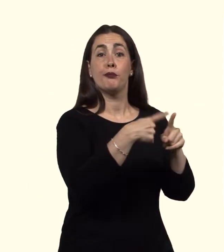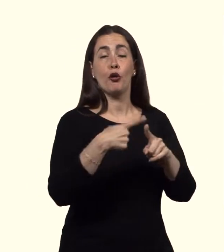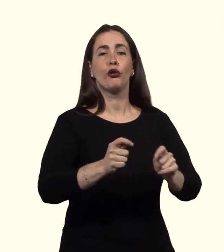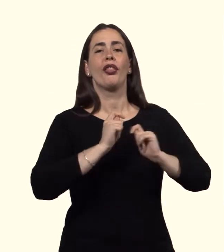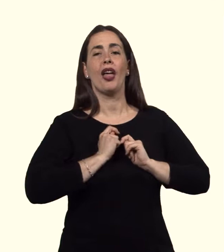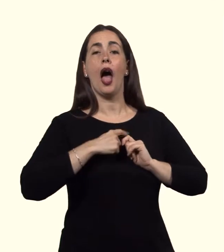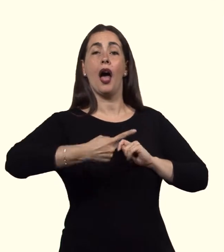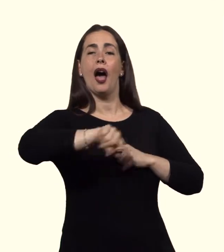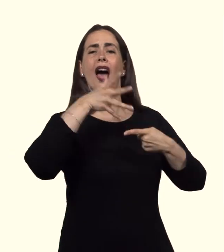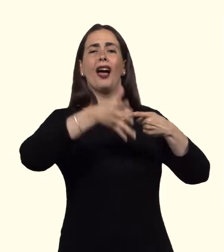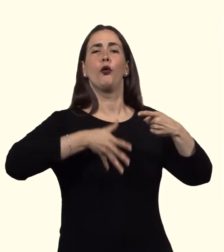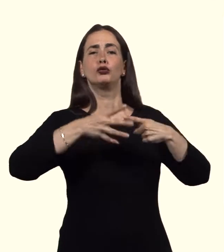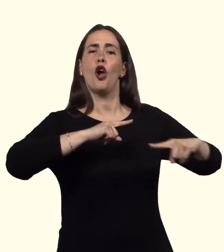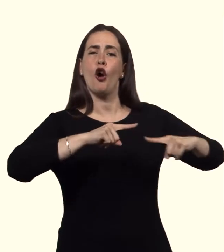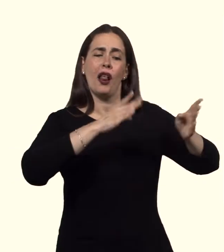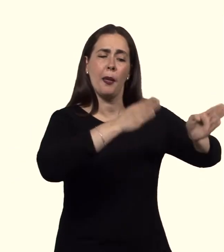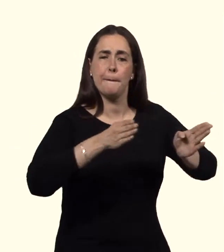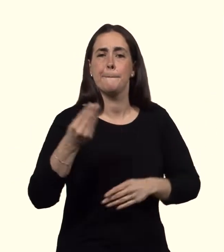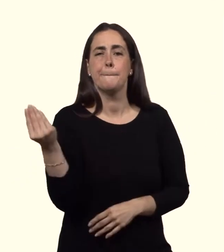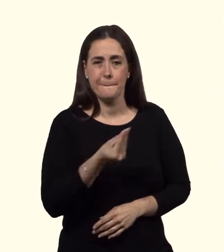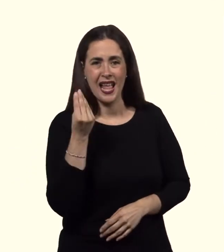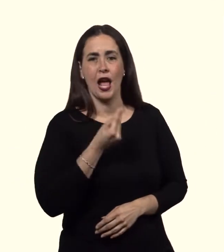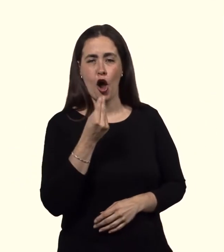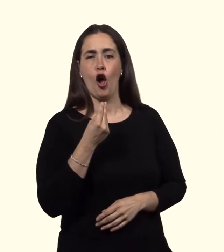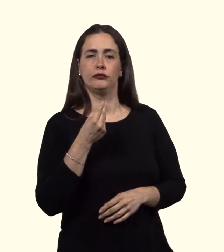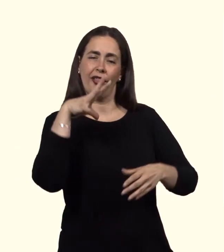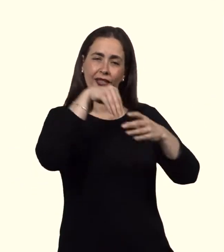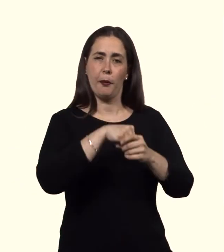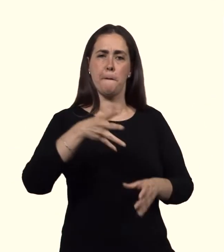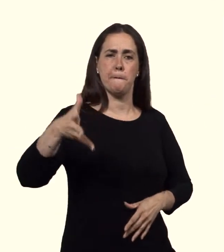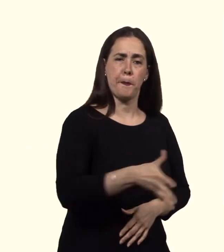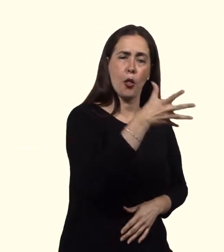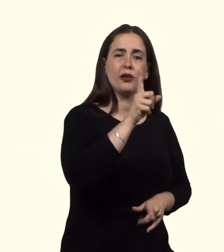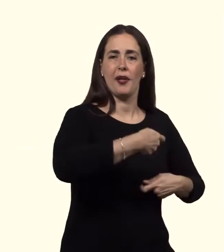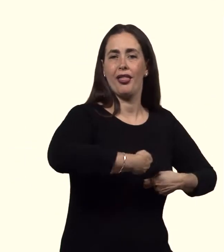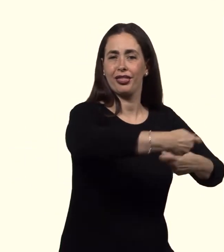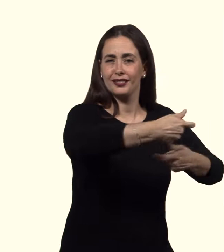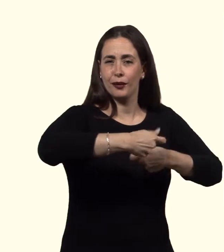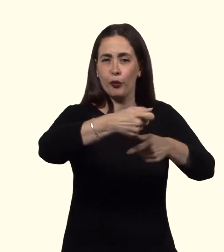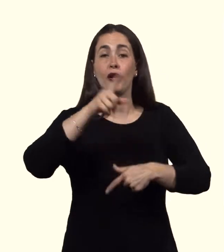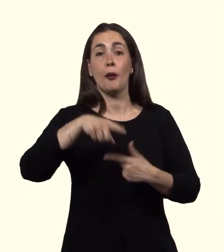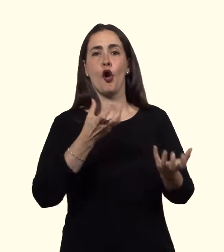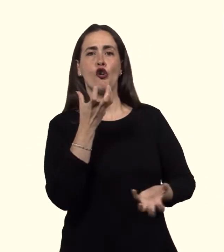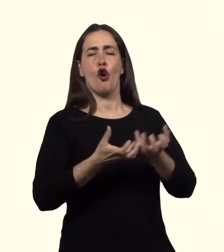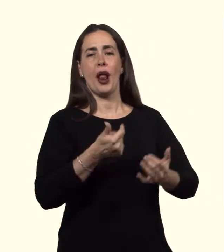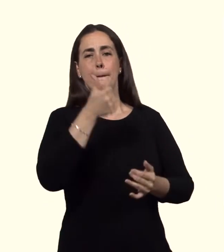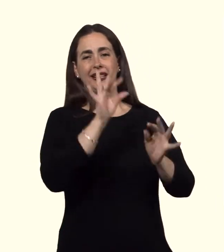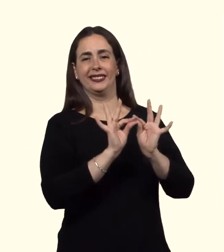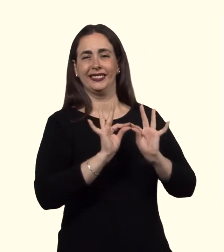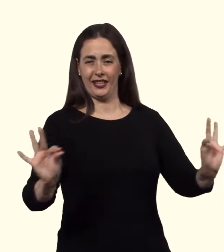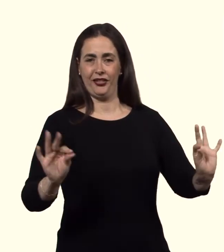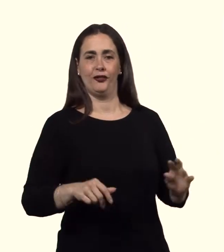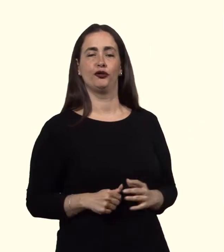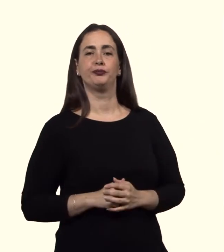en la producció i distribució, i també simplifiquen la cuina.